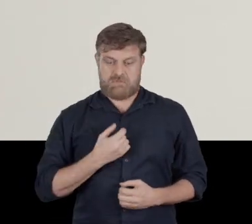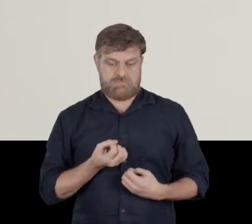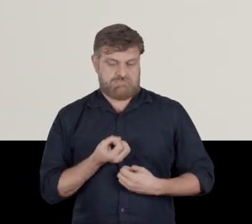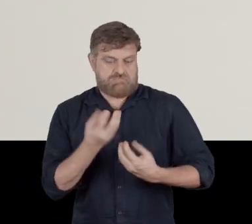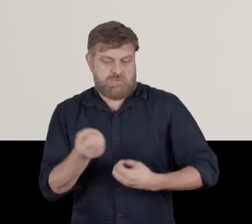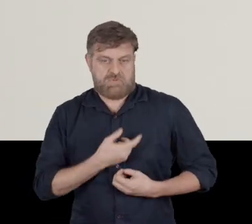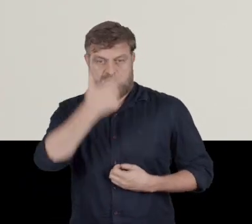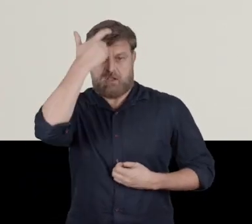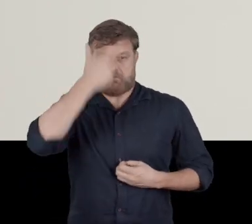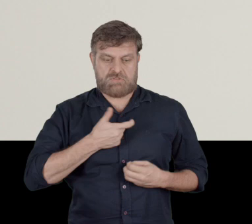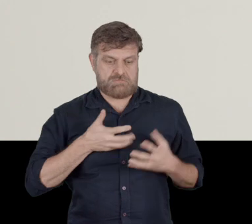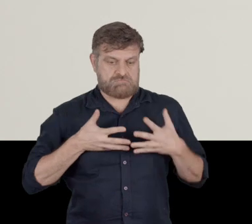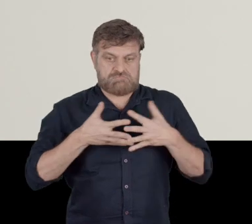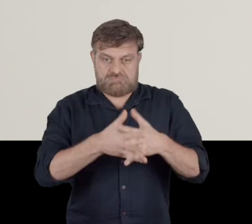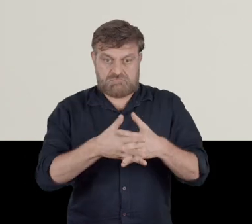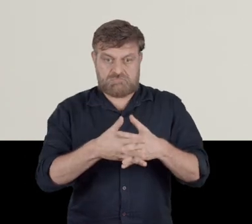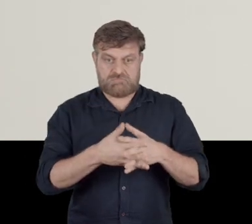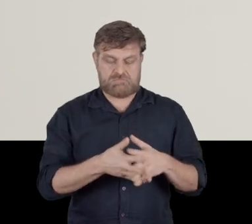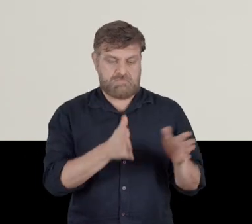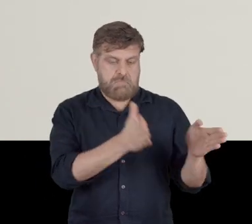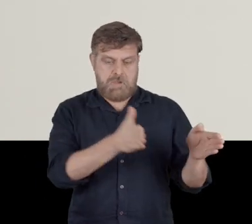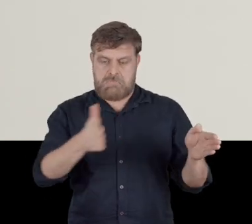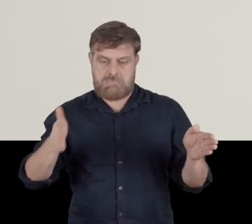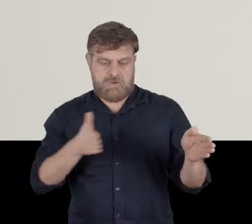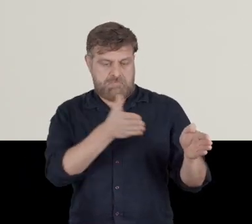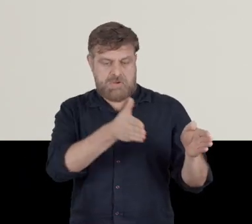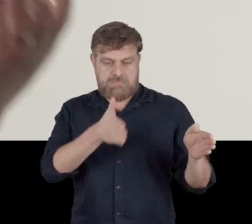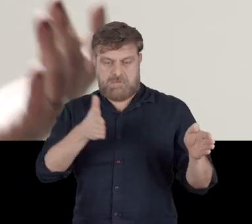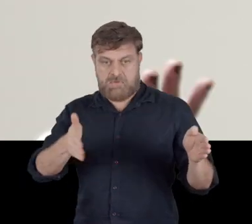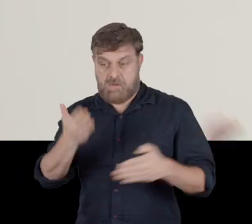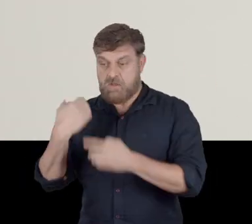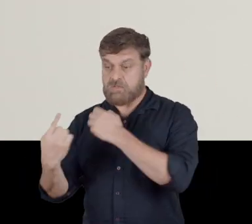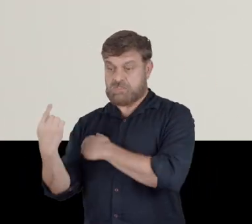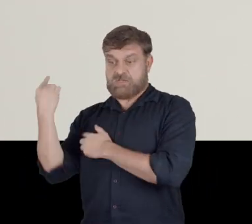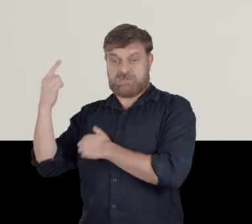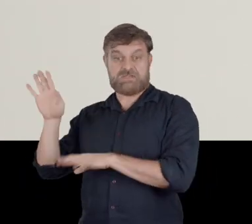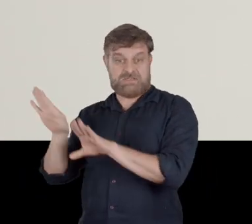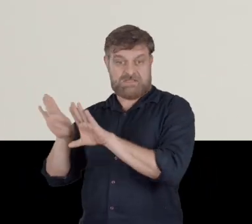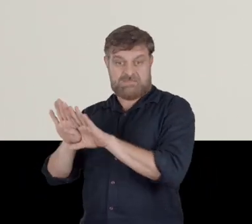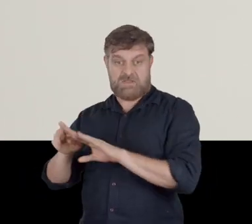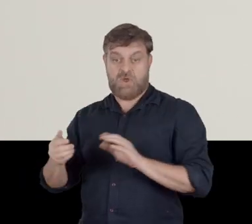Ela pode expor essa complexidade dela. Talvez antigamente as pessoas até fossem em complexas desse jeito,